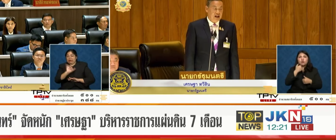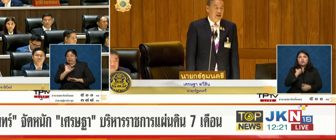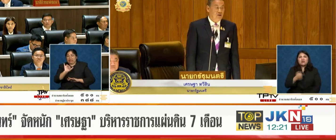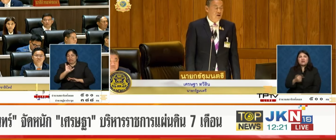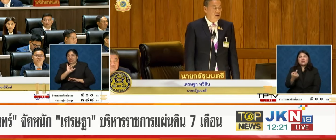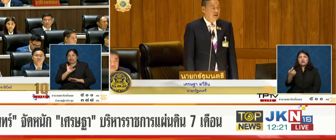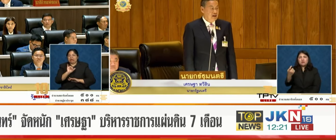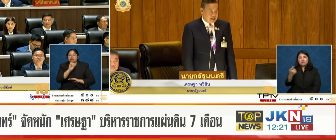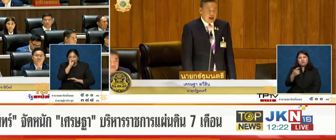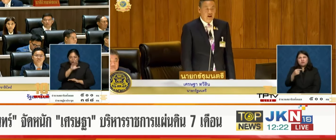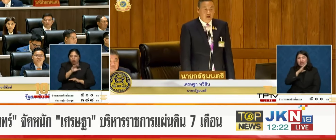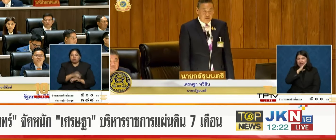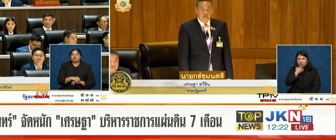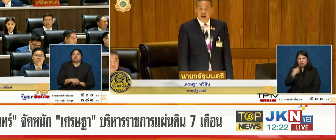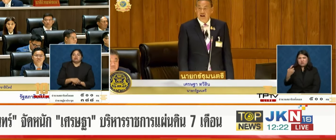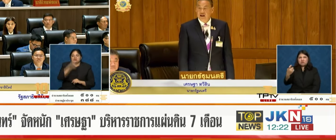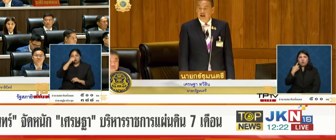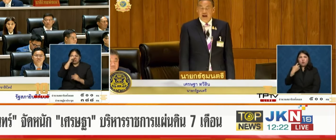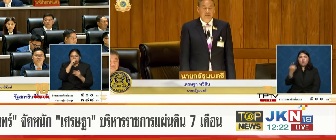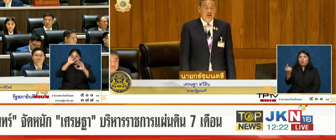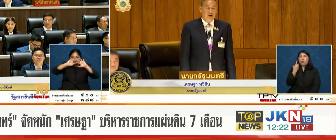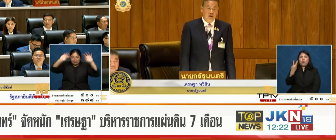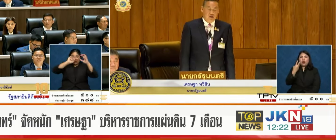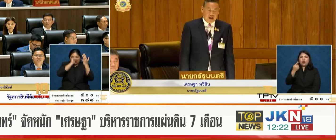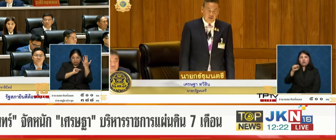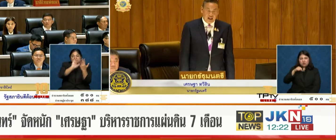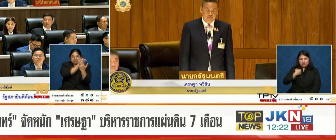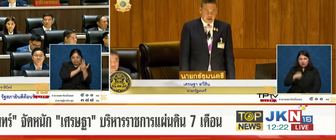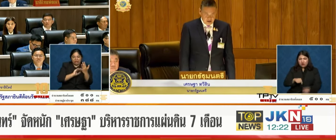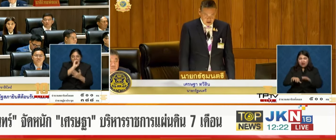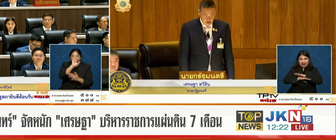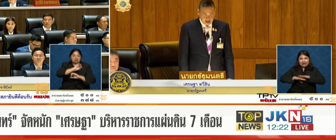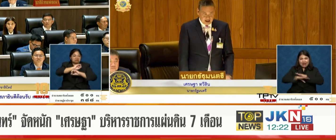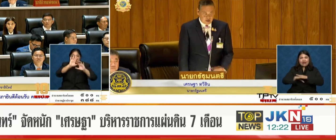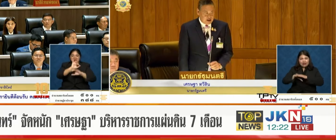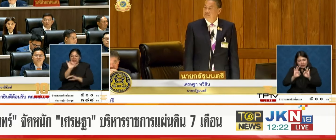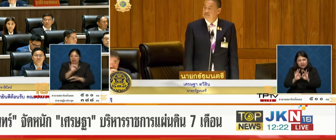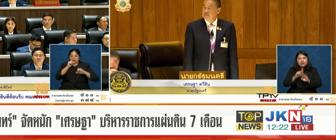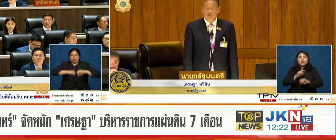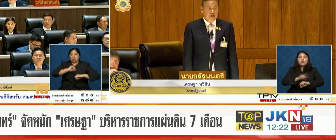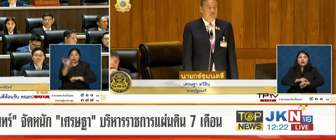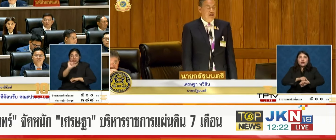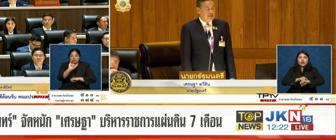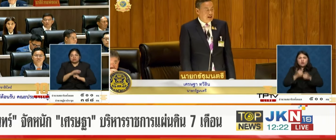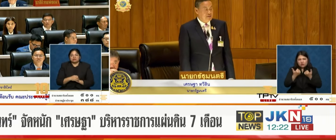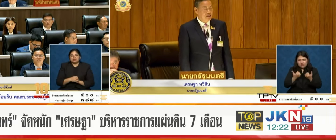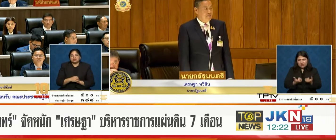ทวีสซรัฐมนตรียุติธรรมขึ้นซดทันทีหมัดต่อ หมัดเลยครับมวยอ่ะถึงบอกท่านนายกว่าอย่า